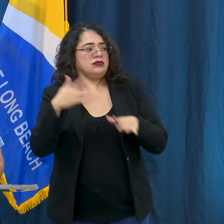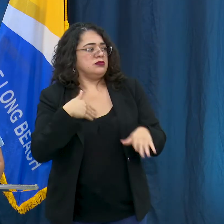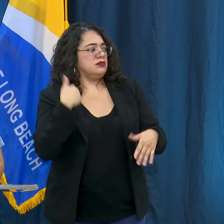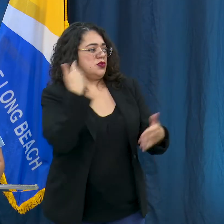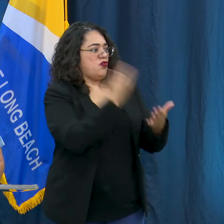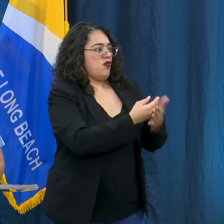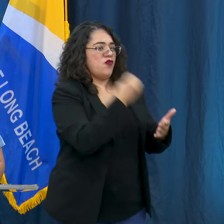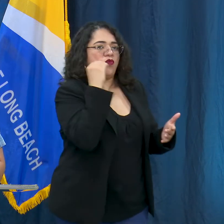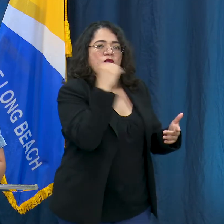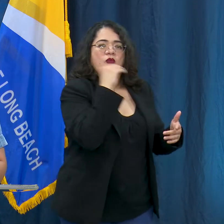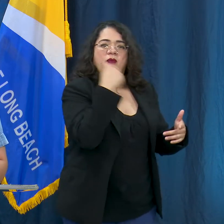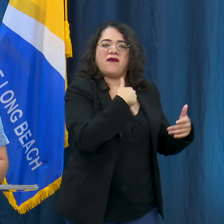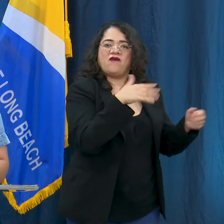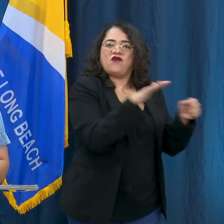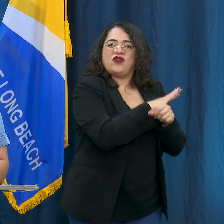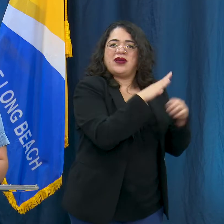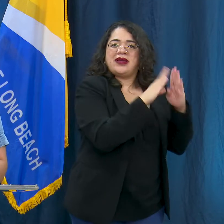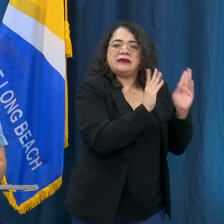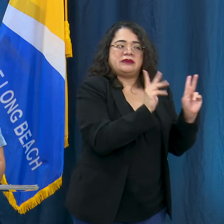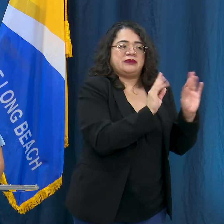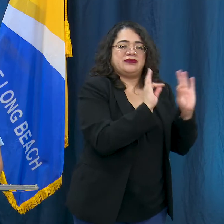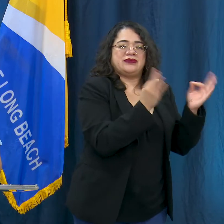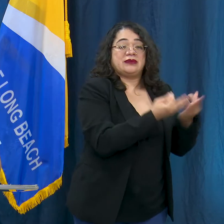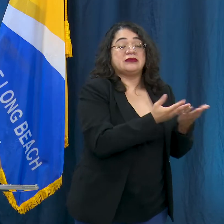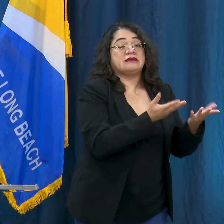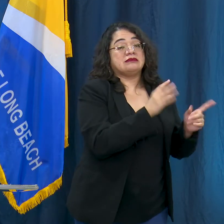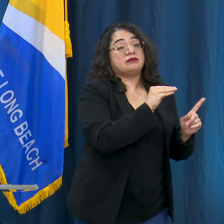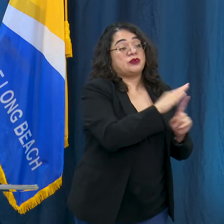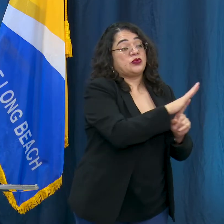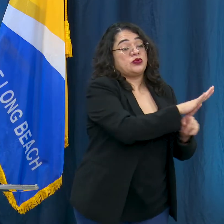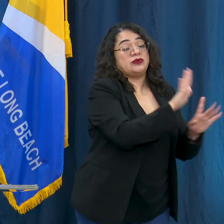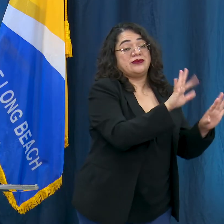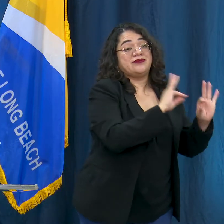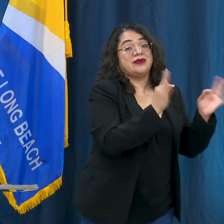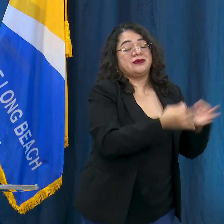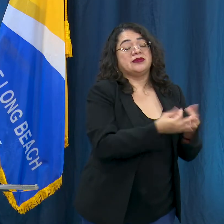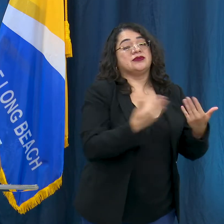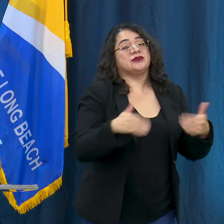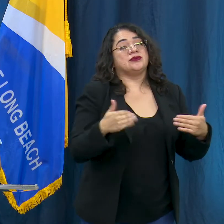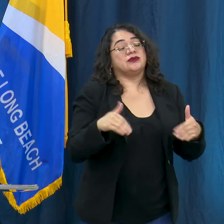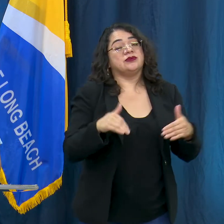persona es la mejor opción para ellos sia participate on a protest on persona